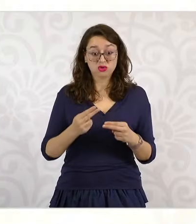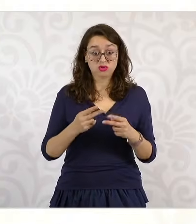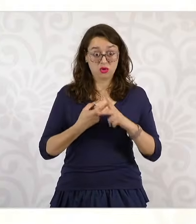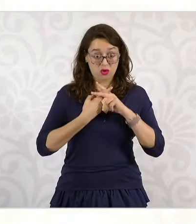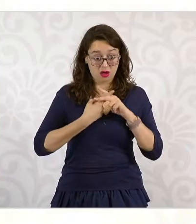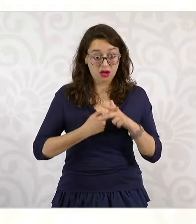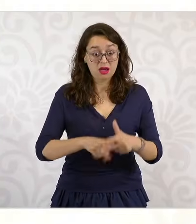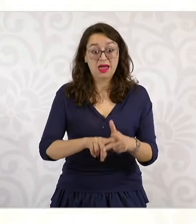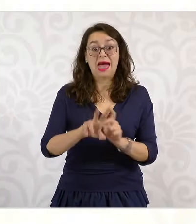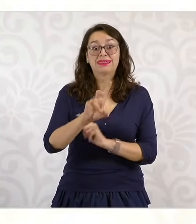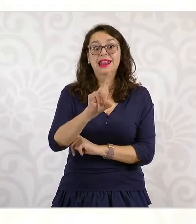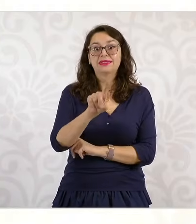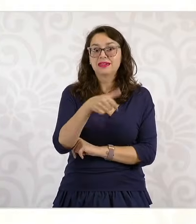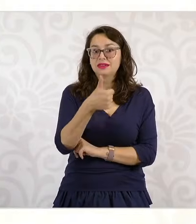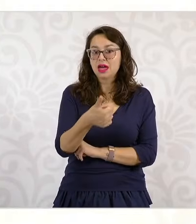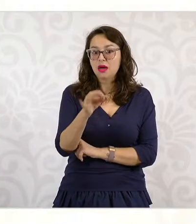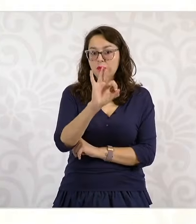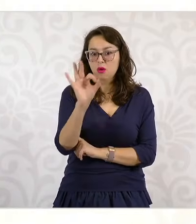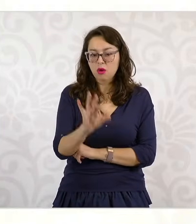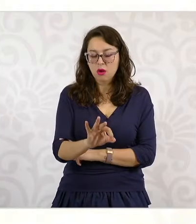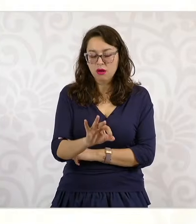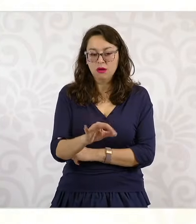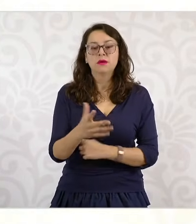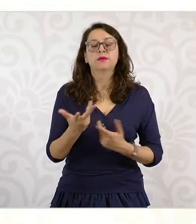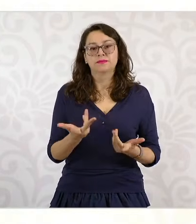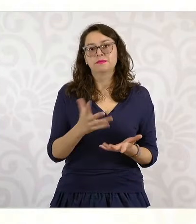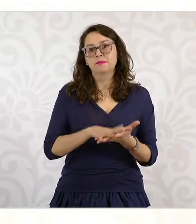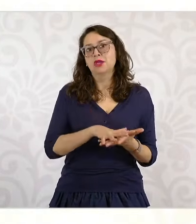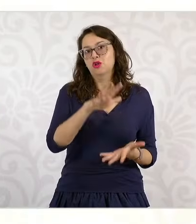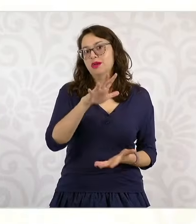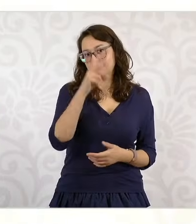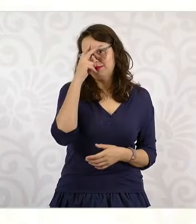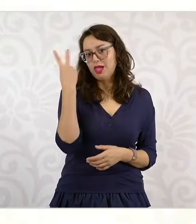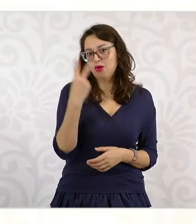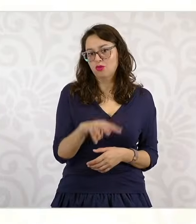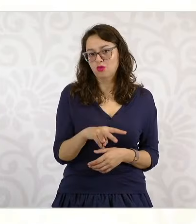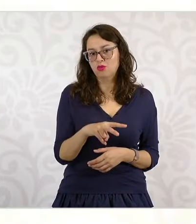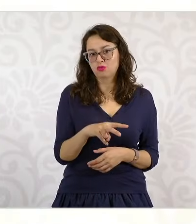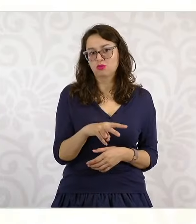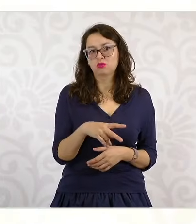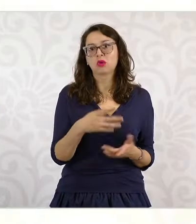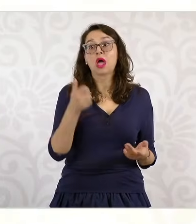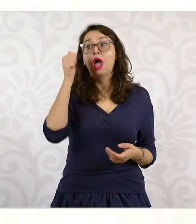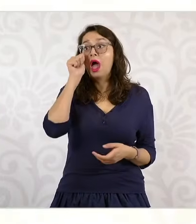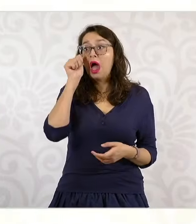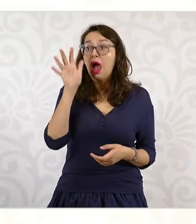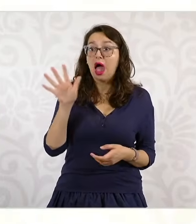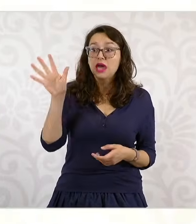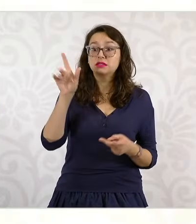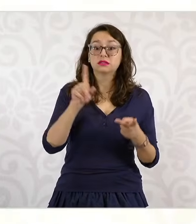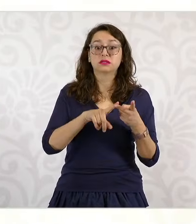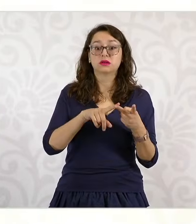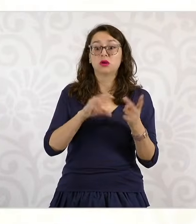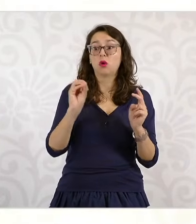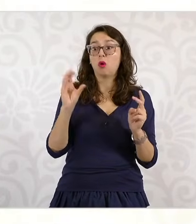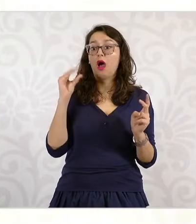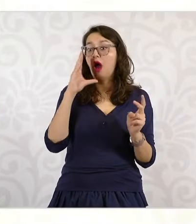eh mexicanos específicamente son más en número que los asiáticos o los afroamericanos. Y también